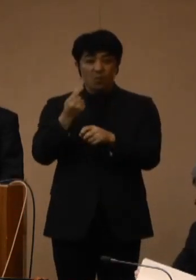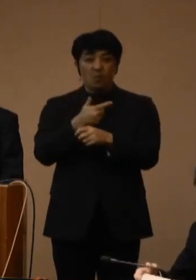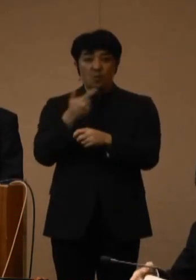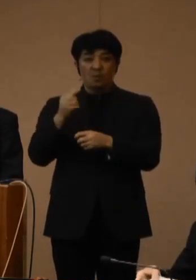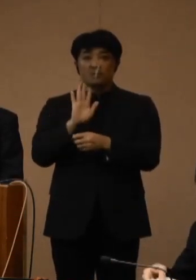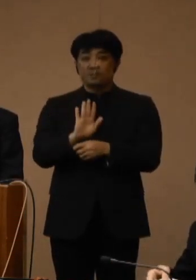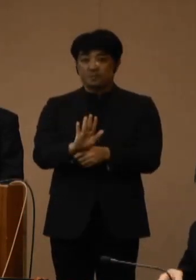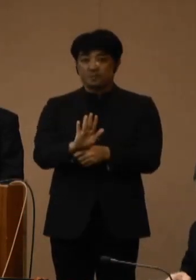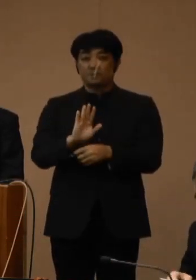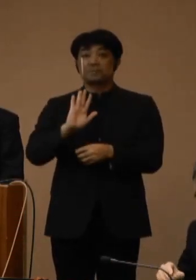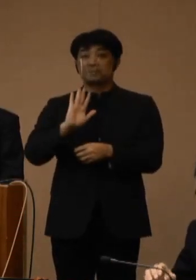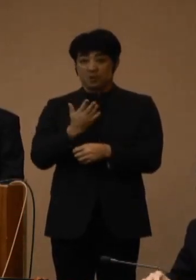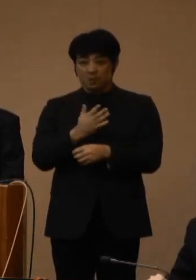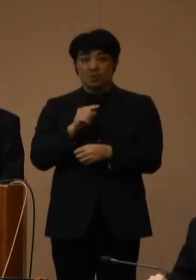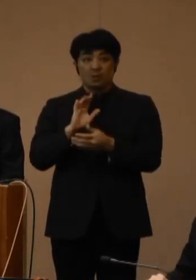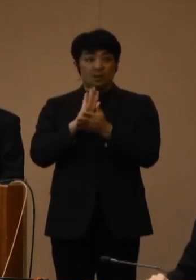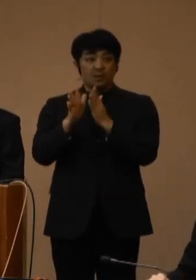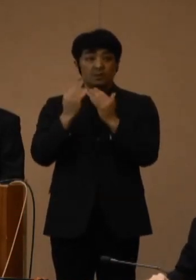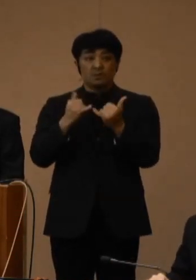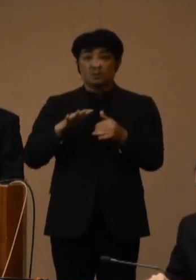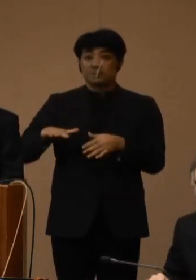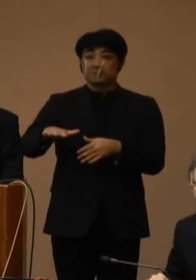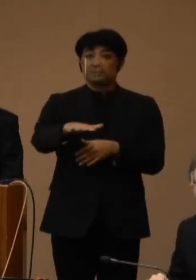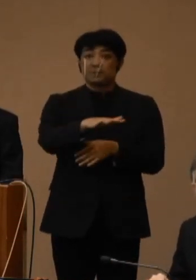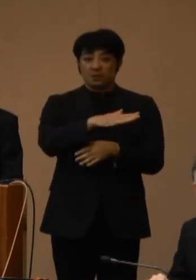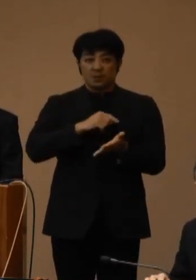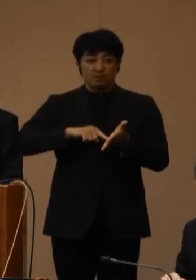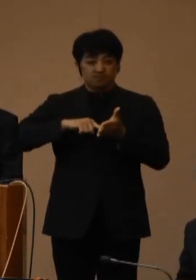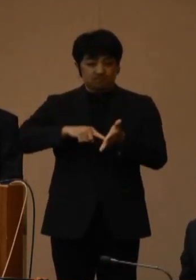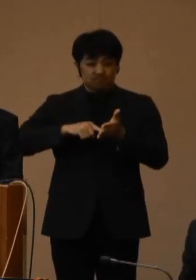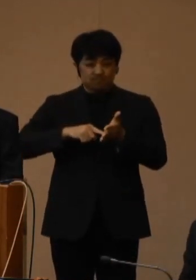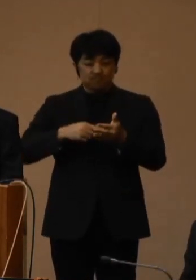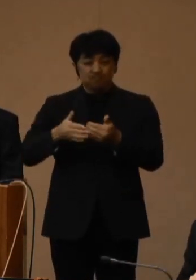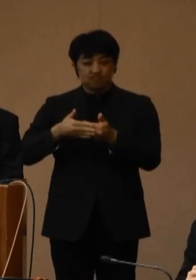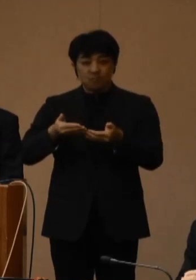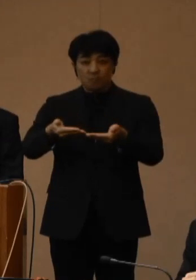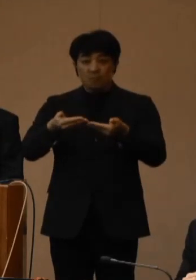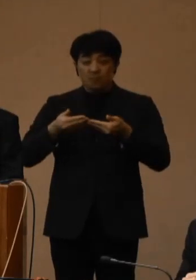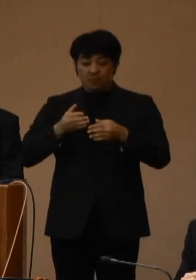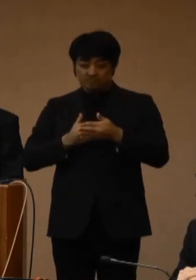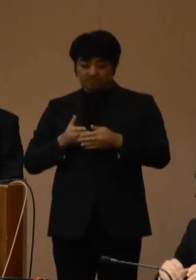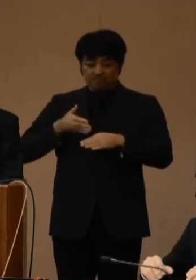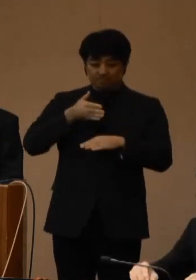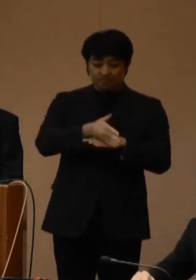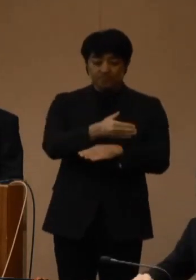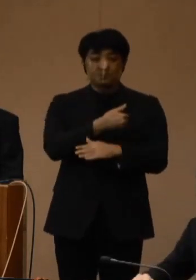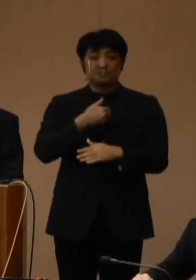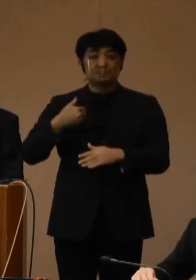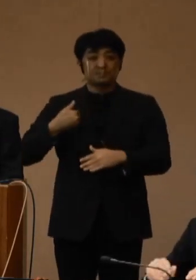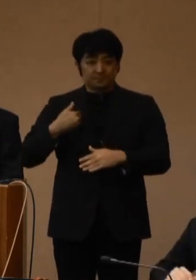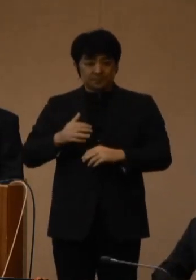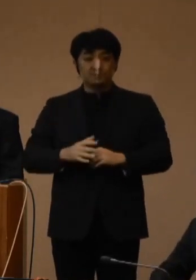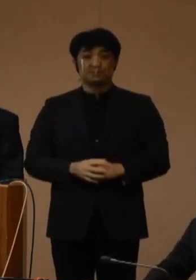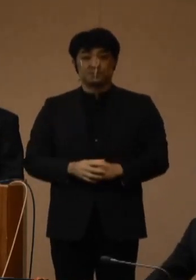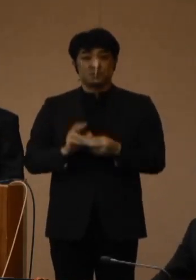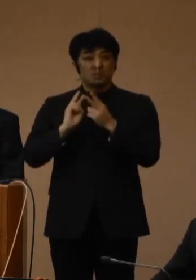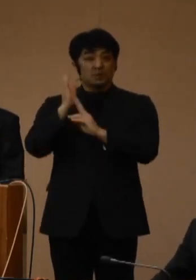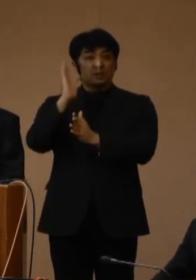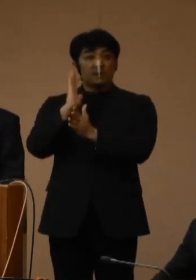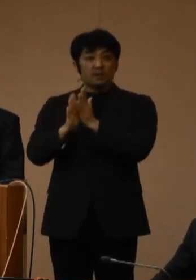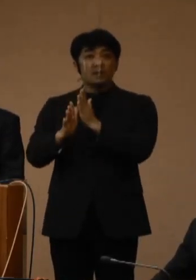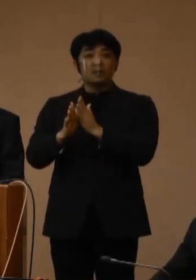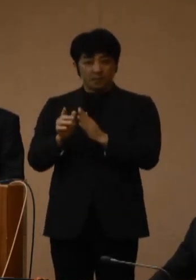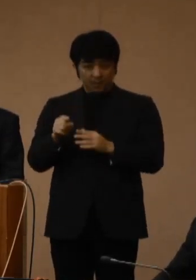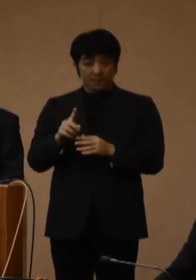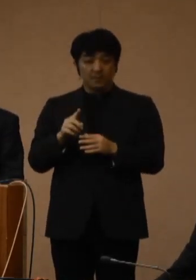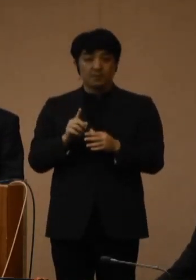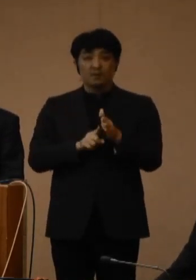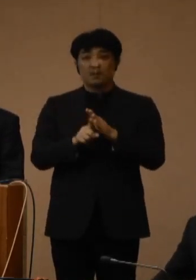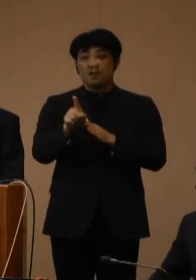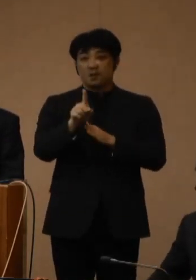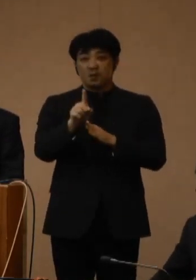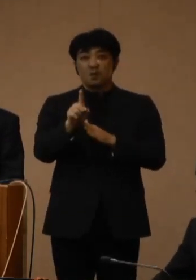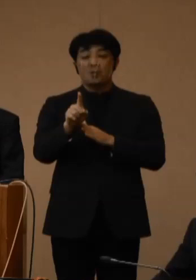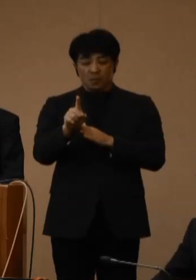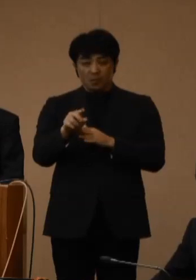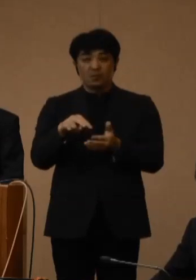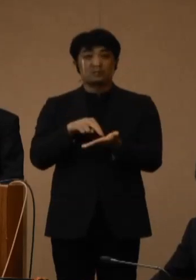しかし、いずれも県民の皆様の協力のもとで乗り越えることができました。沖縄県の医療界を代表しまして、まず心から